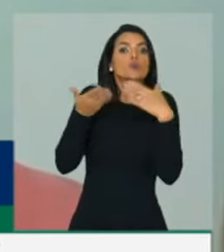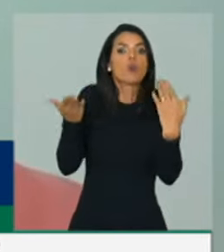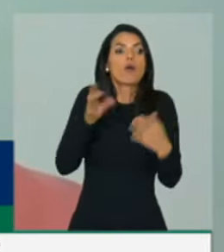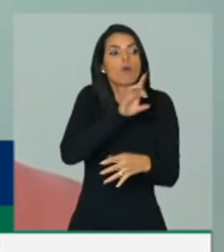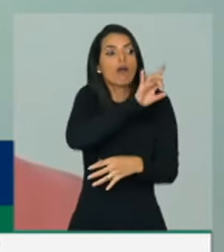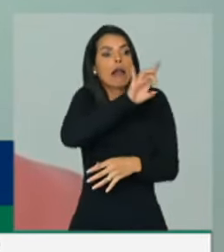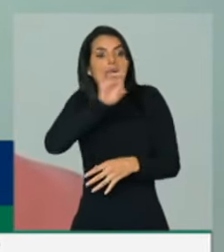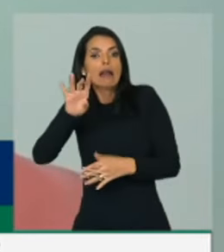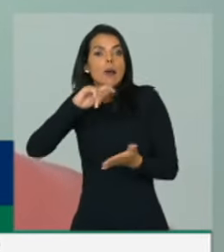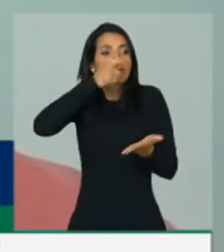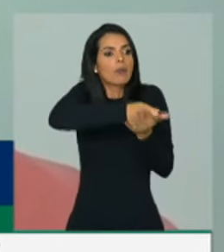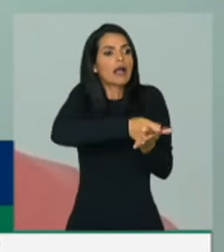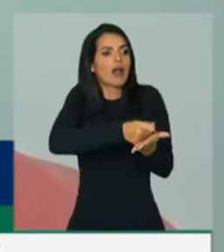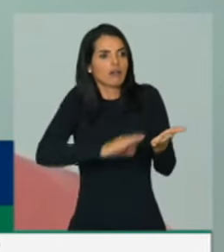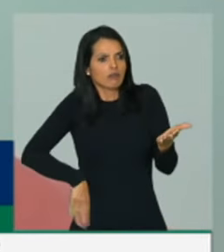E ASSIS ENHOS VÃO SER PAGAS INTEGRALMENTE . O HOSPITAL